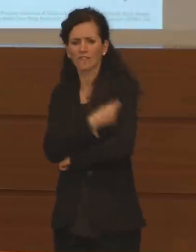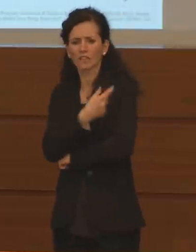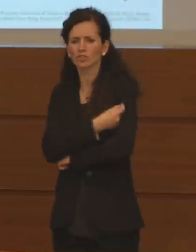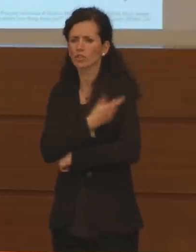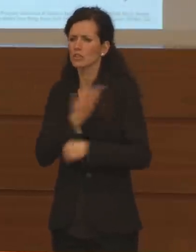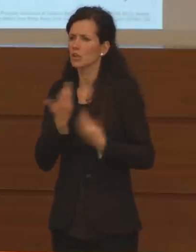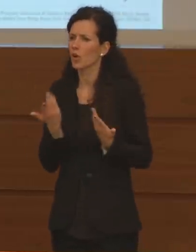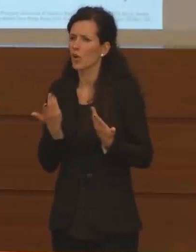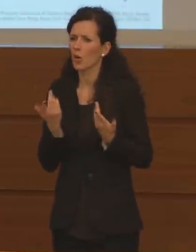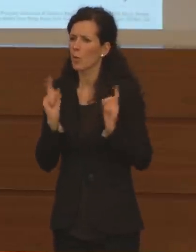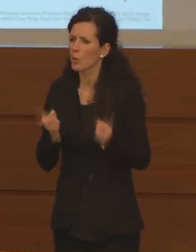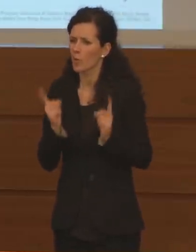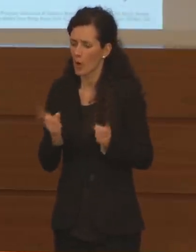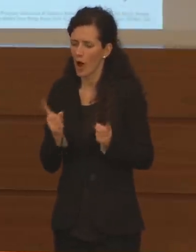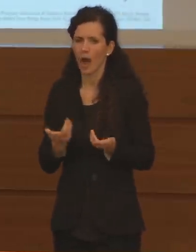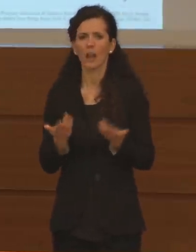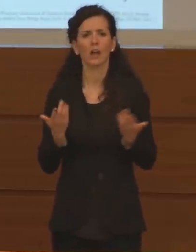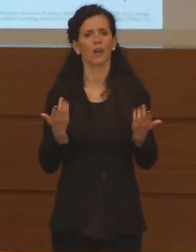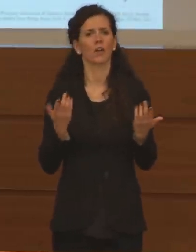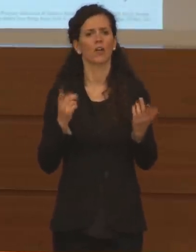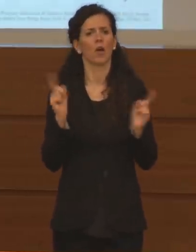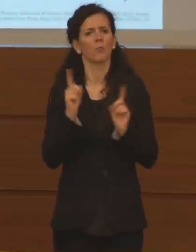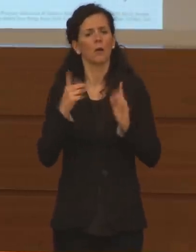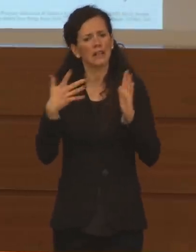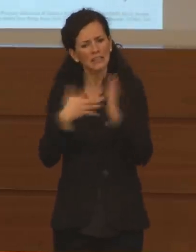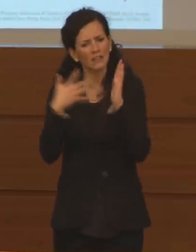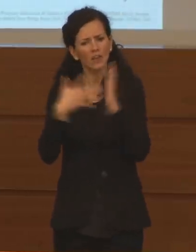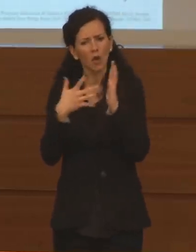Non è che ci sia una difficoltà specifica nel senso che la tecnologia